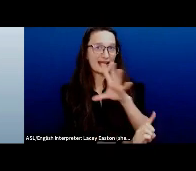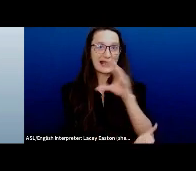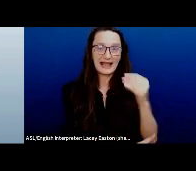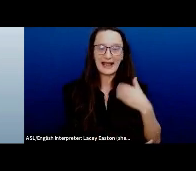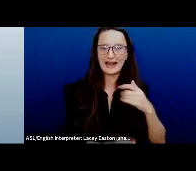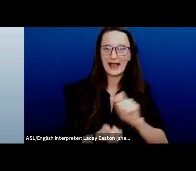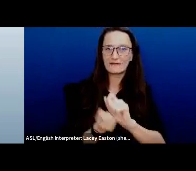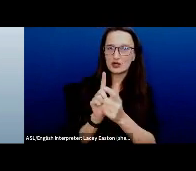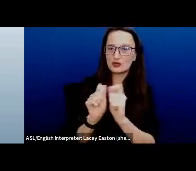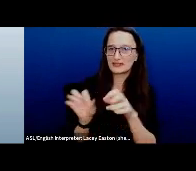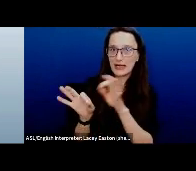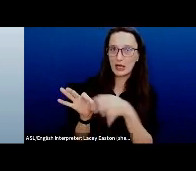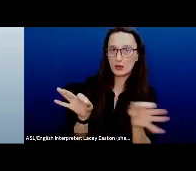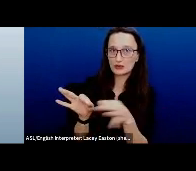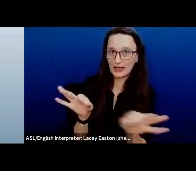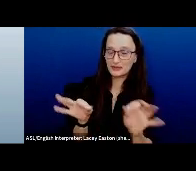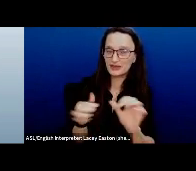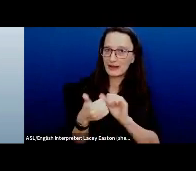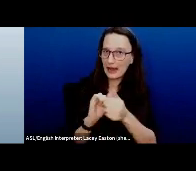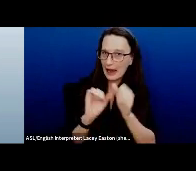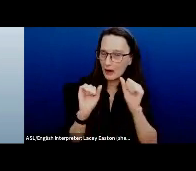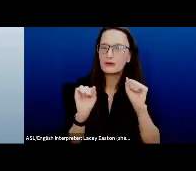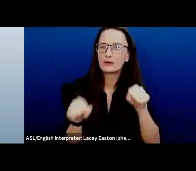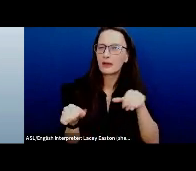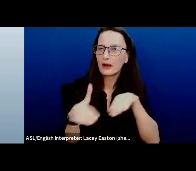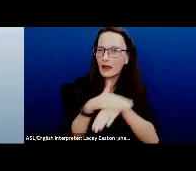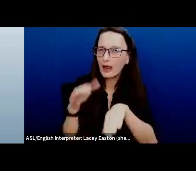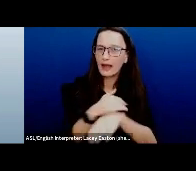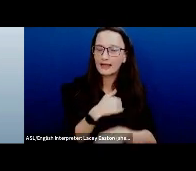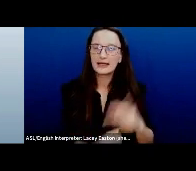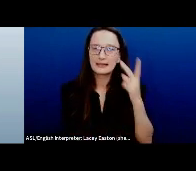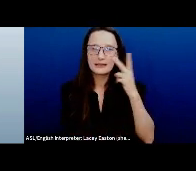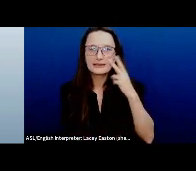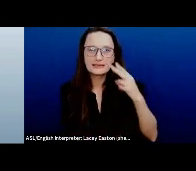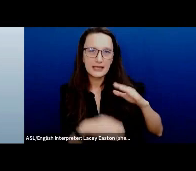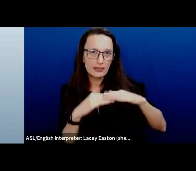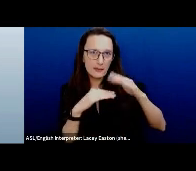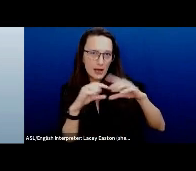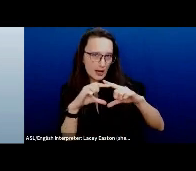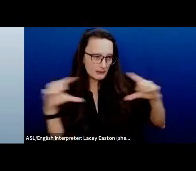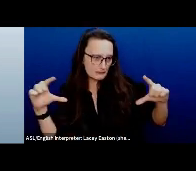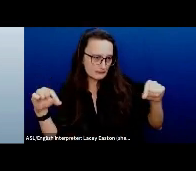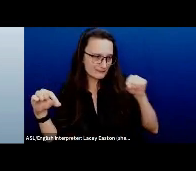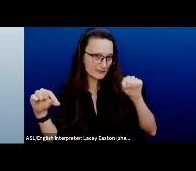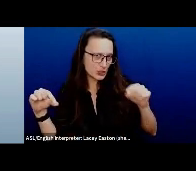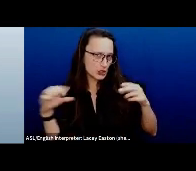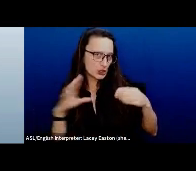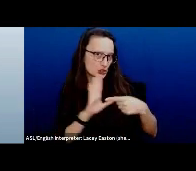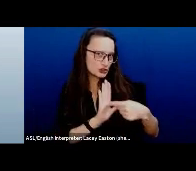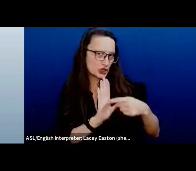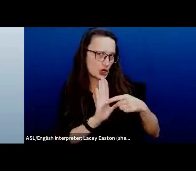buscando el ícono de subtítulos en la parte inferior del menú de zoom seleccione la flecha